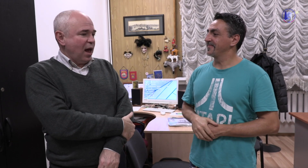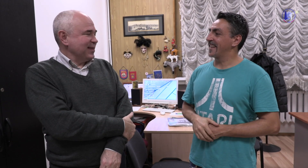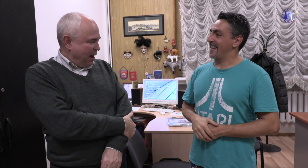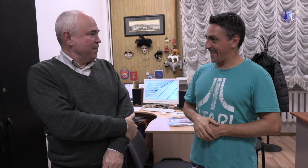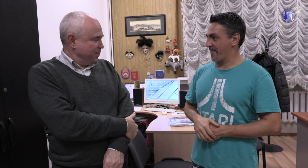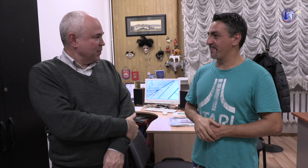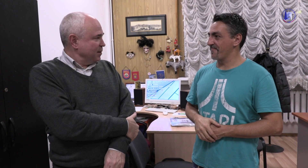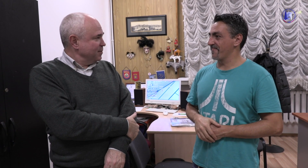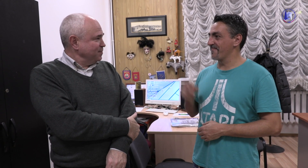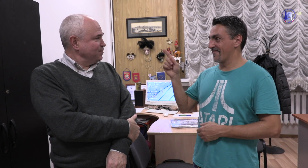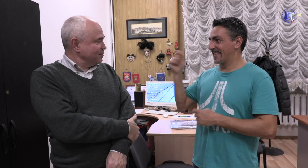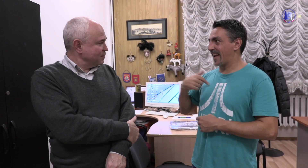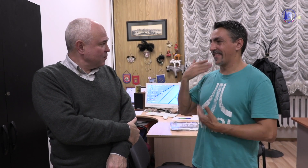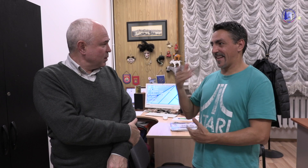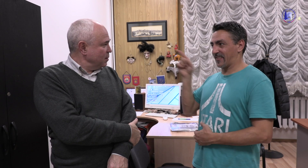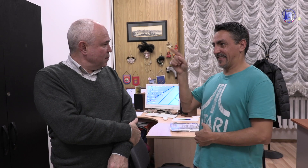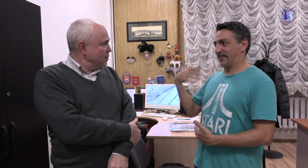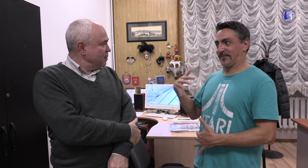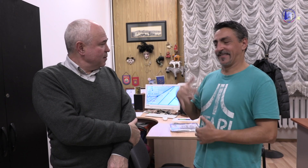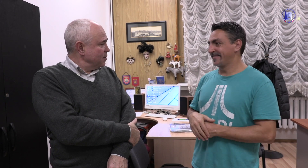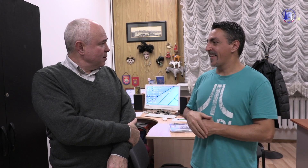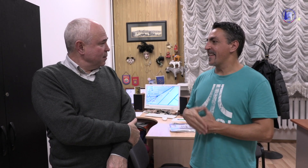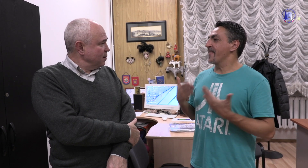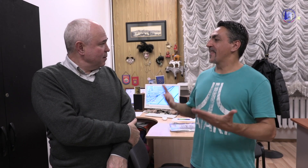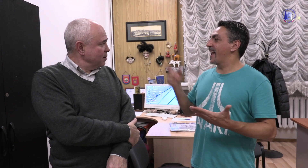Я ему сильно благодарен.